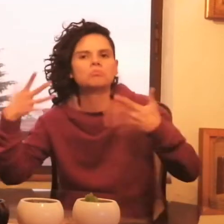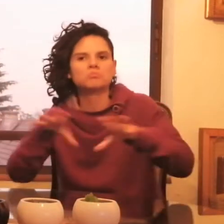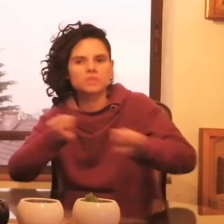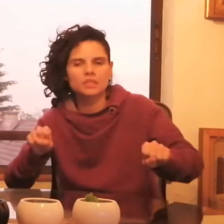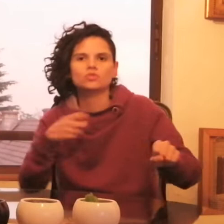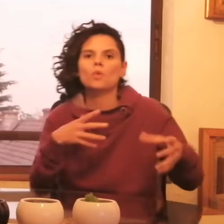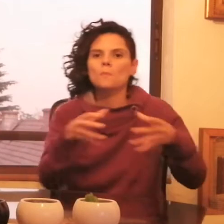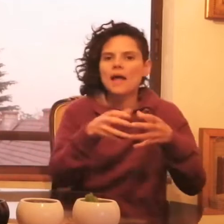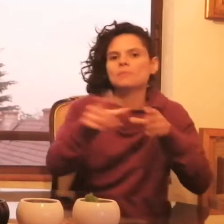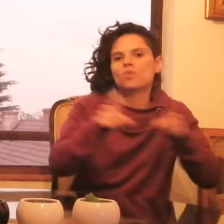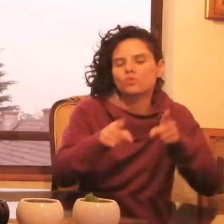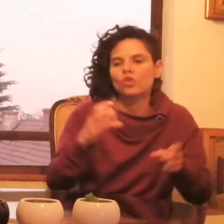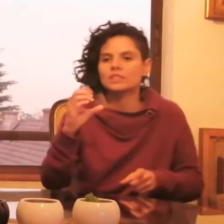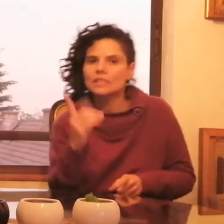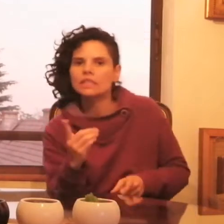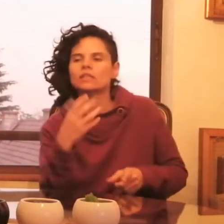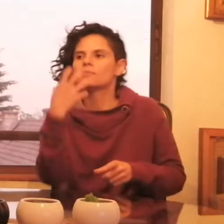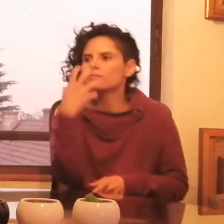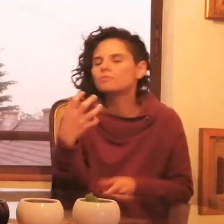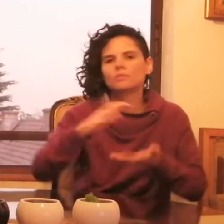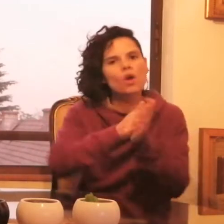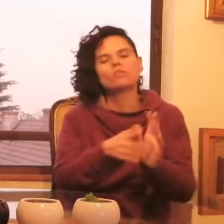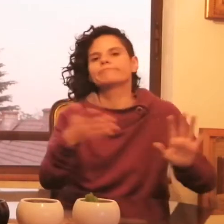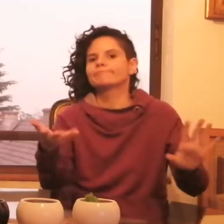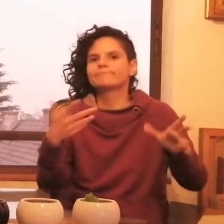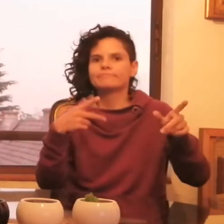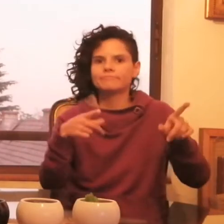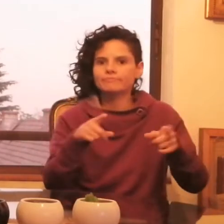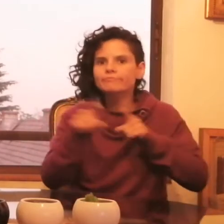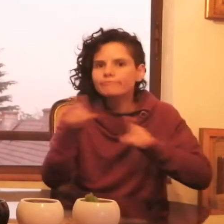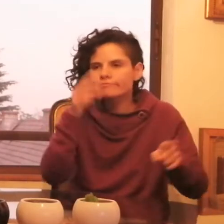disco, y habías estado en grabaciones todo. habías tenido una experiencia en radio antes